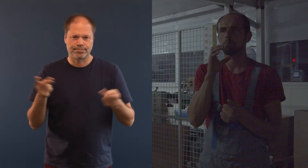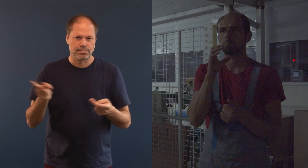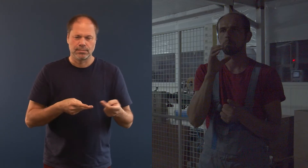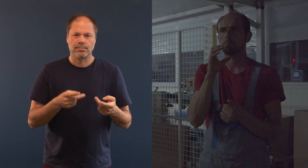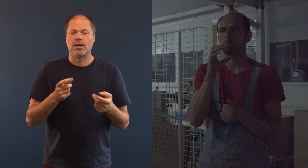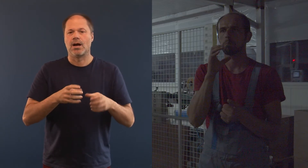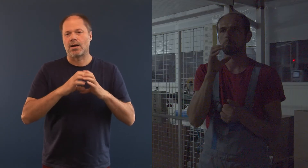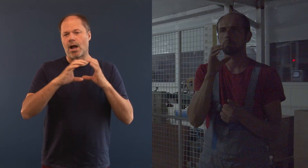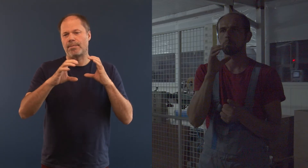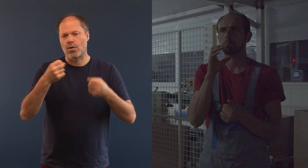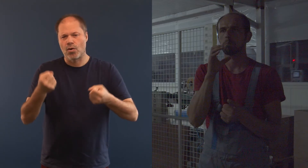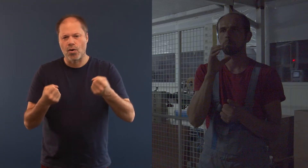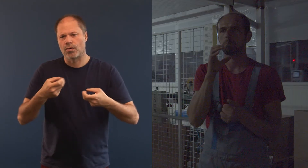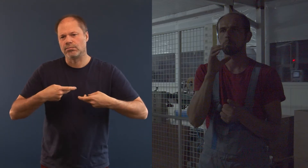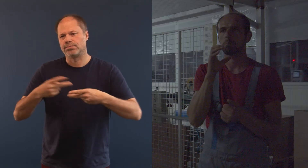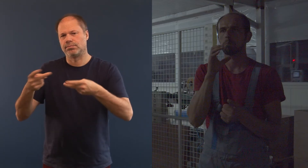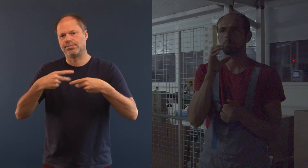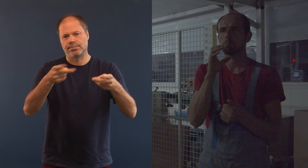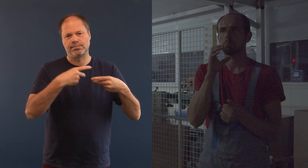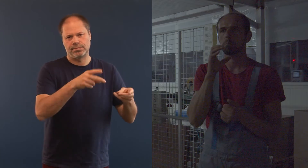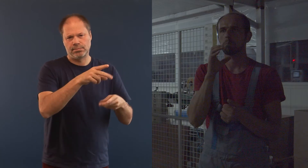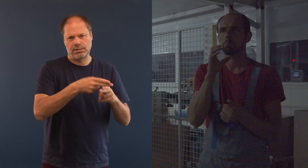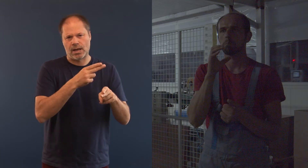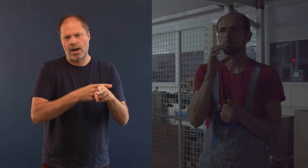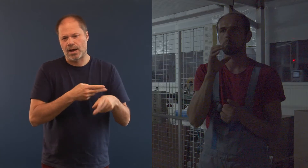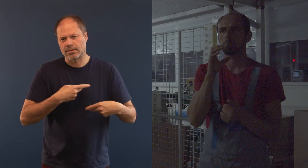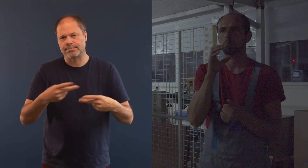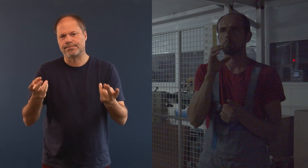Kamiony ho dovážejí do našich skladů.